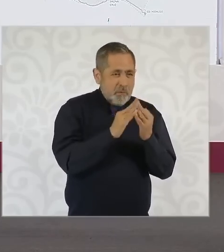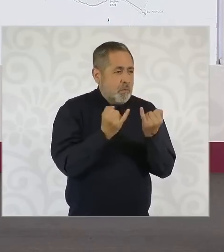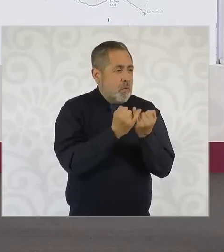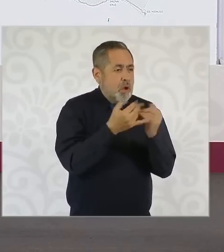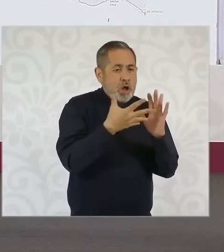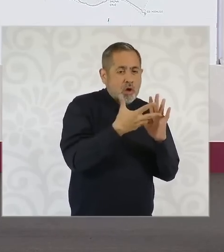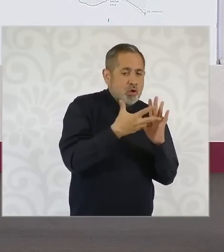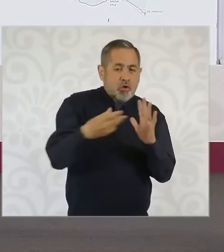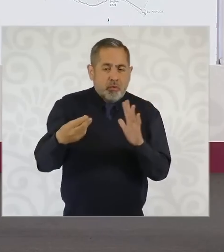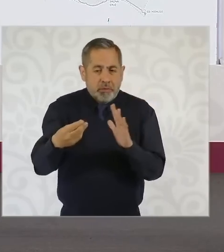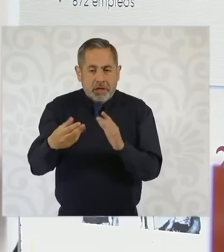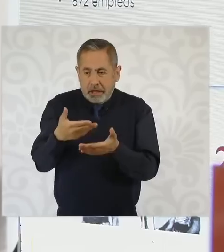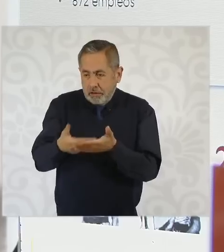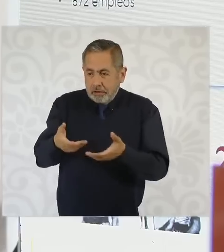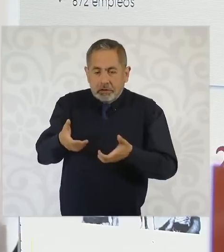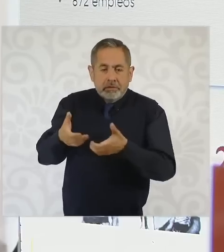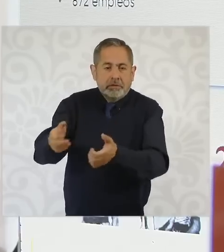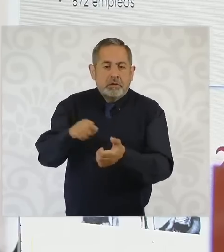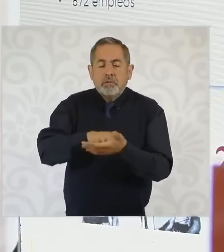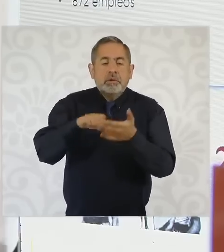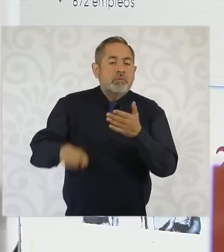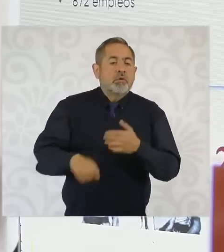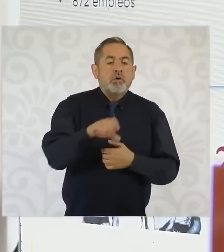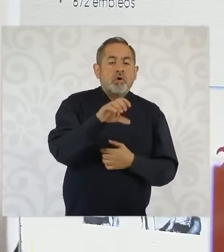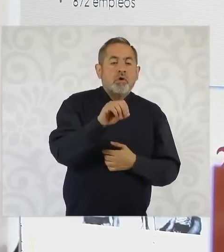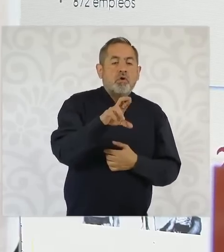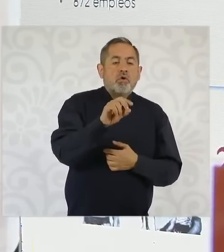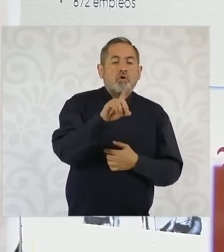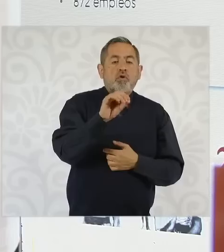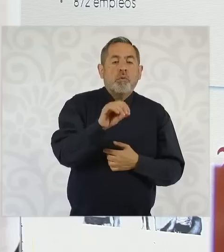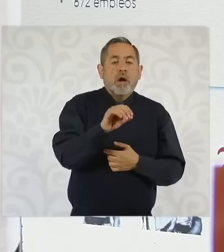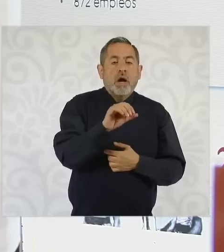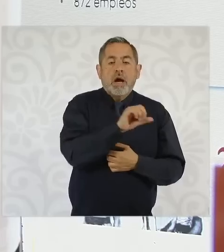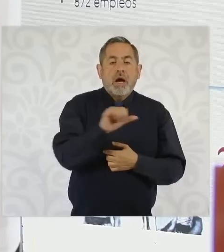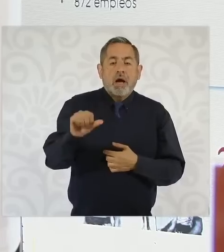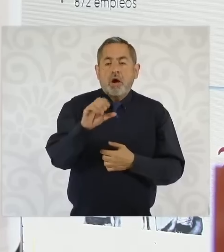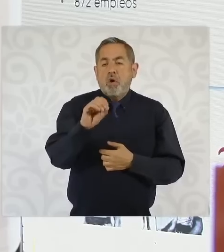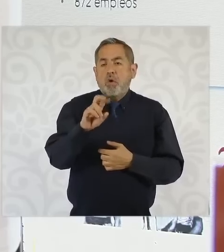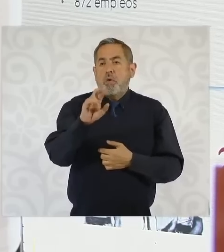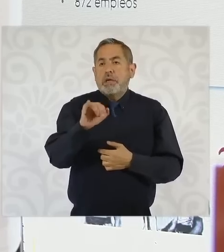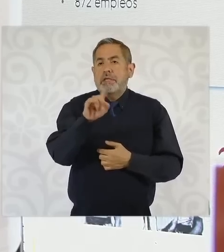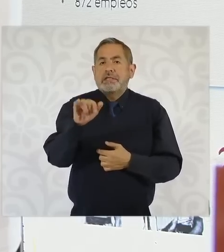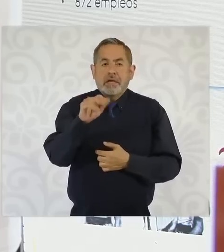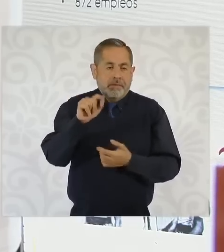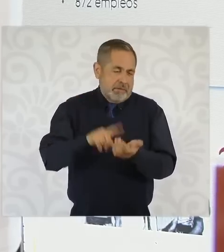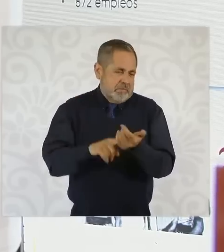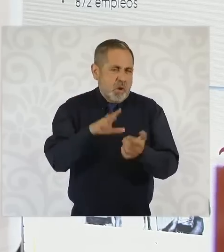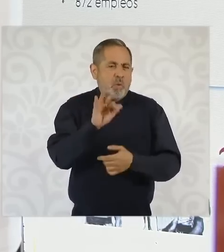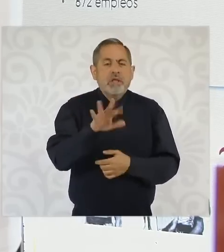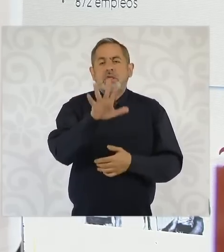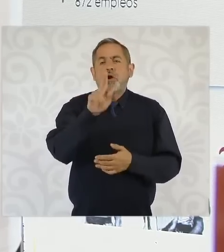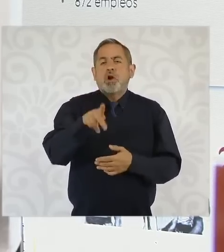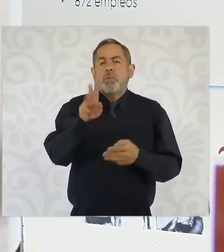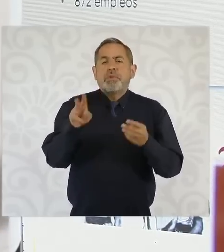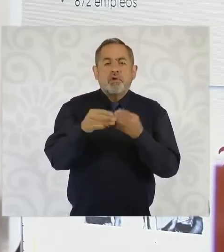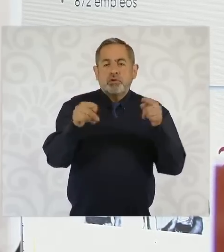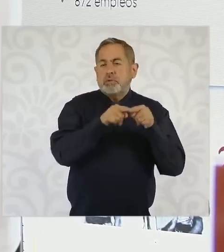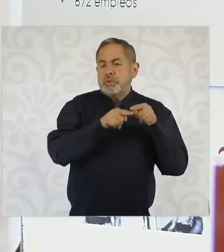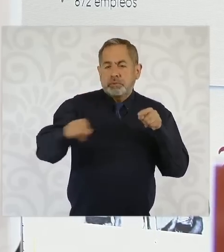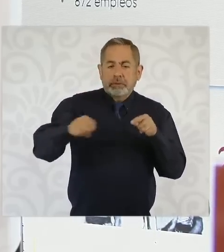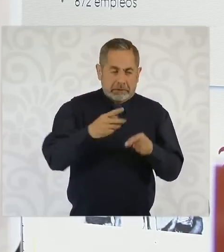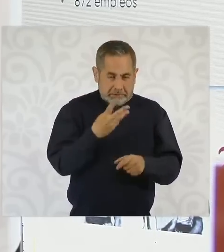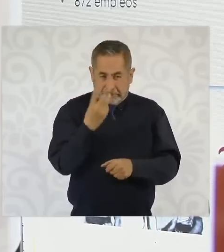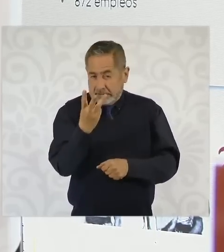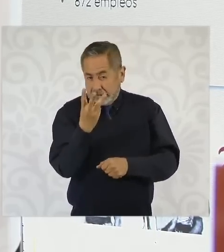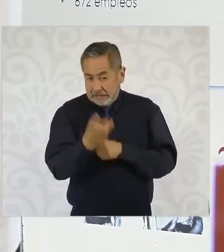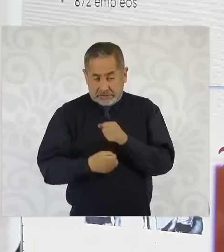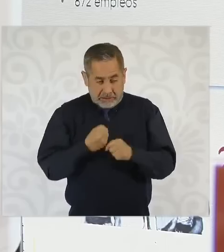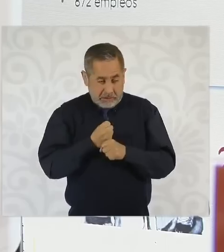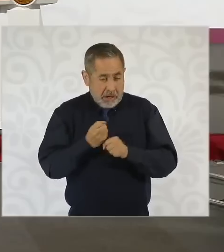carreteras que sería la Córdoba Orizaba tiene 45 km de longitud y se llevará 3 años de de ejecución